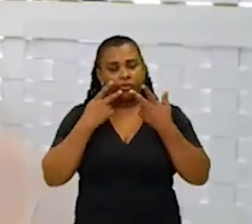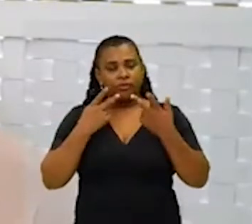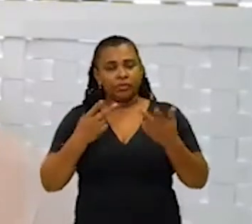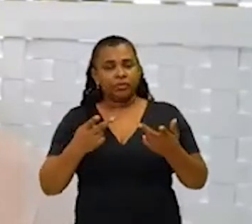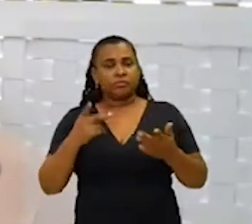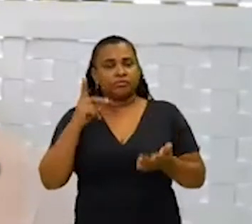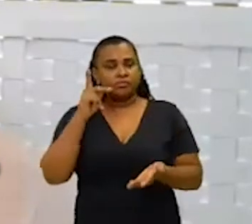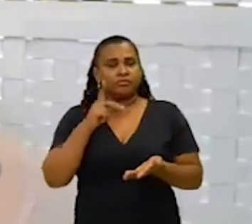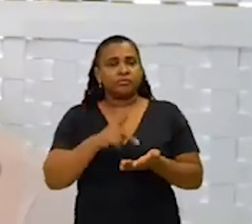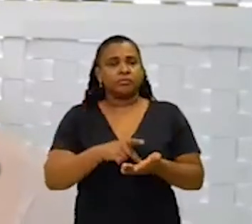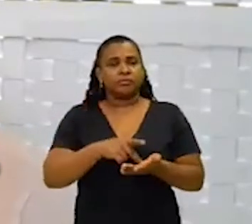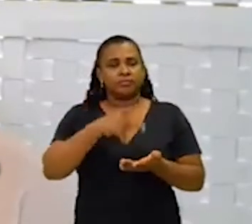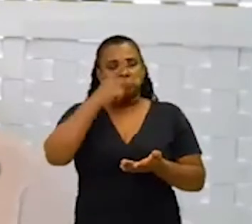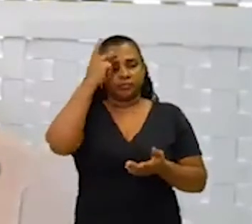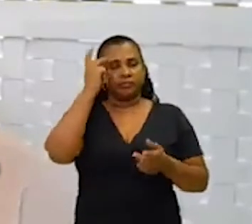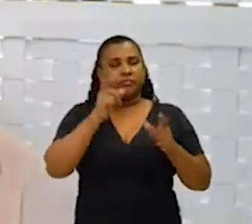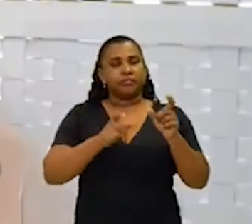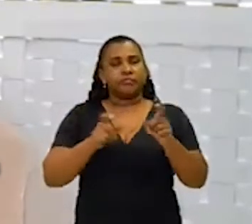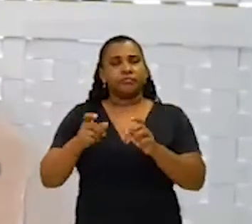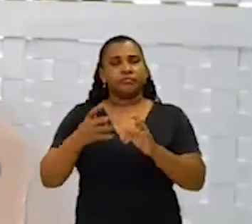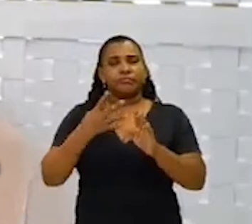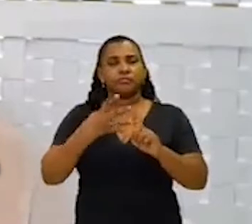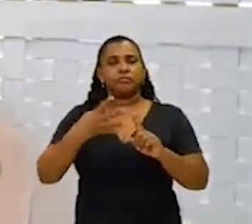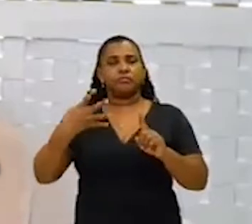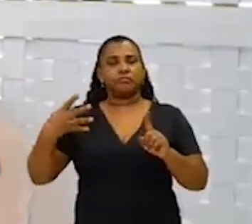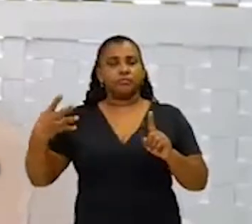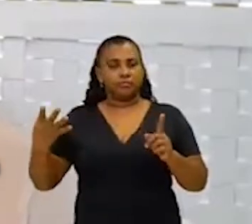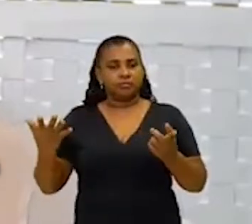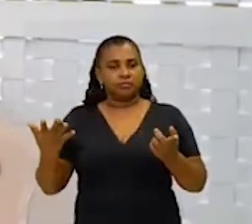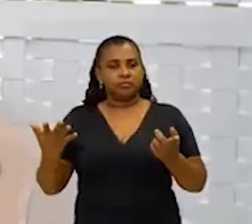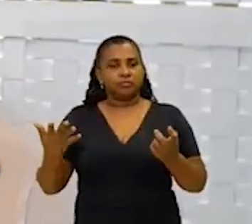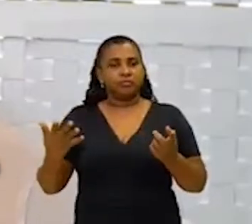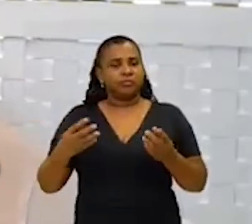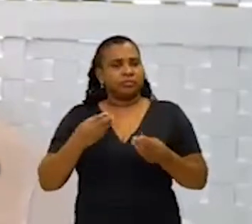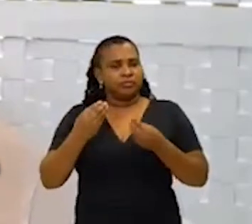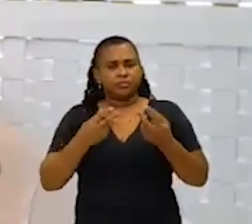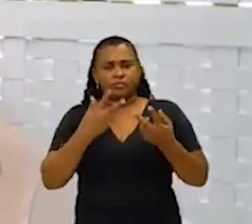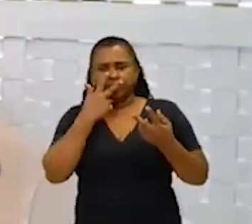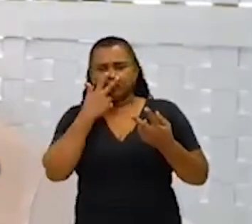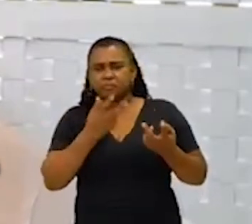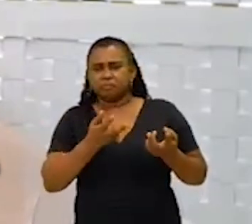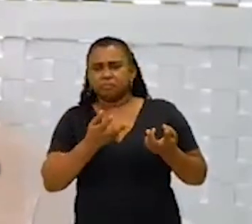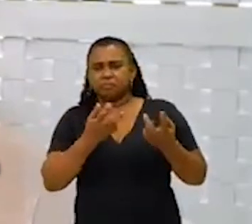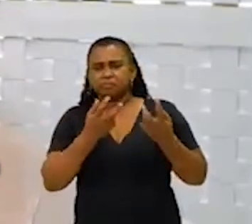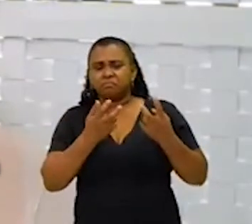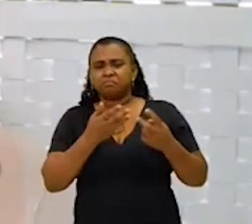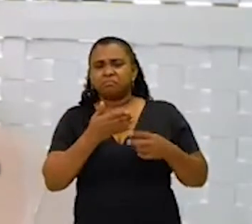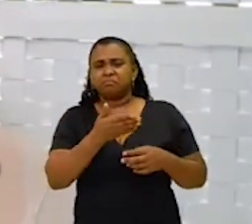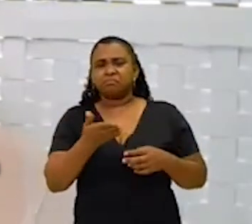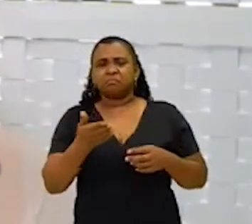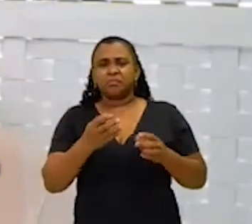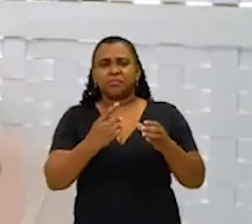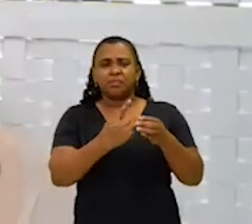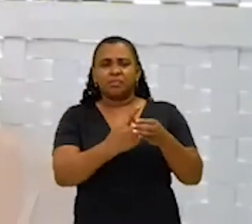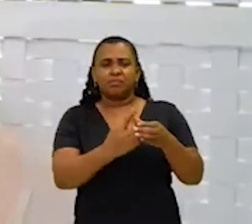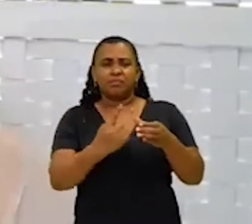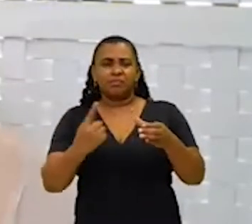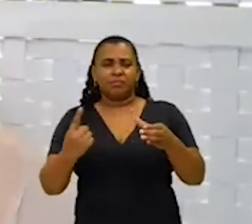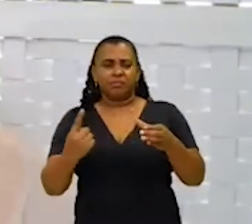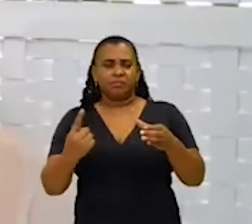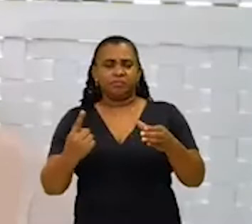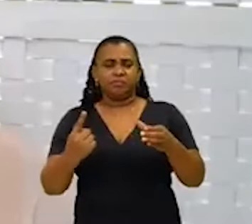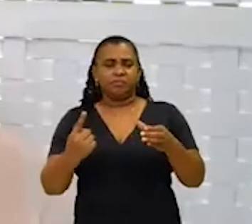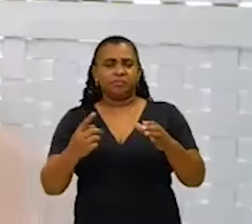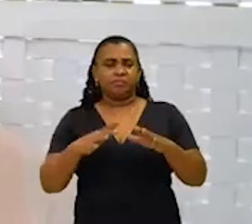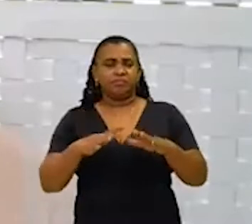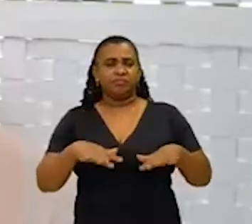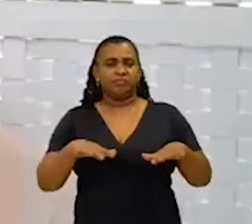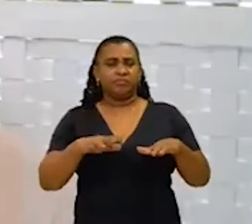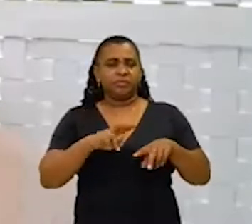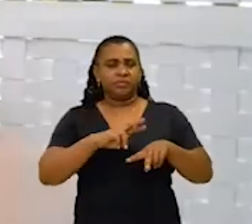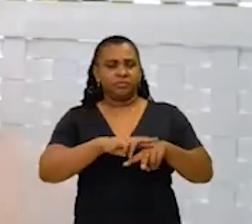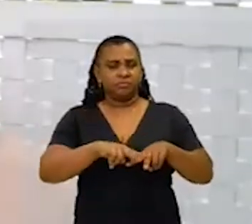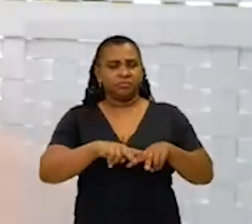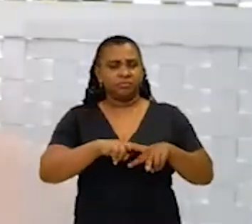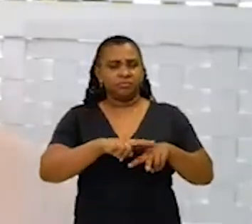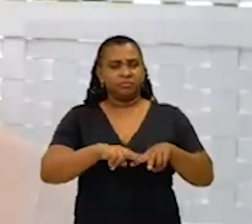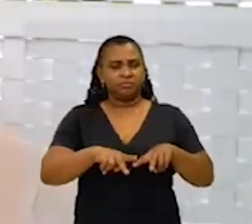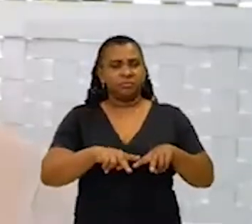e mais como se fossem compreendidas fora daí o sexual E de gênero x normativa vai